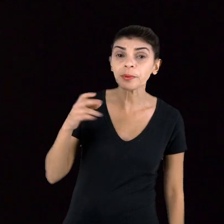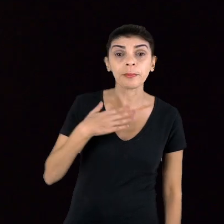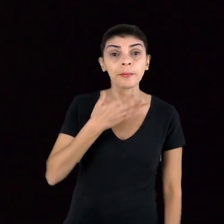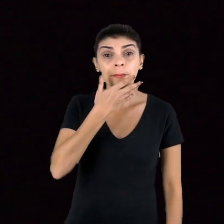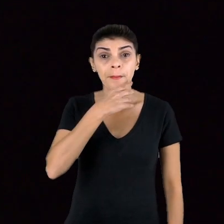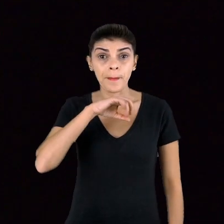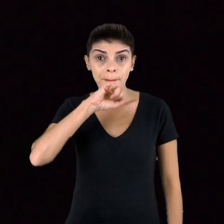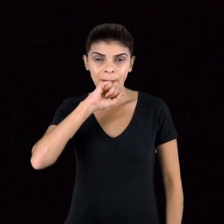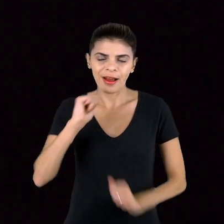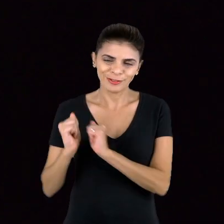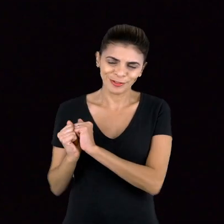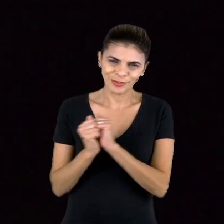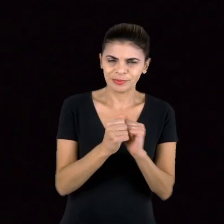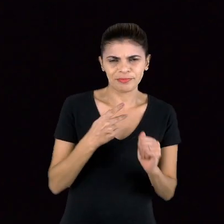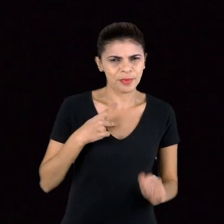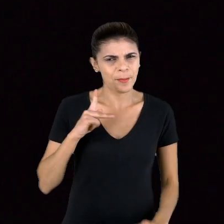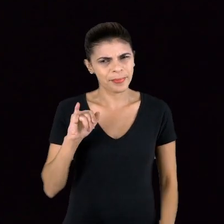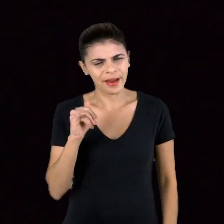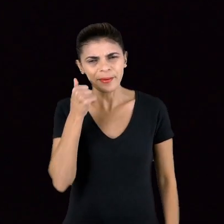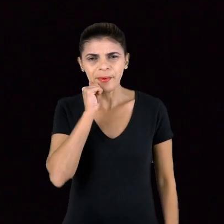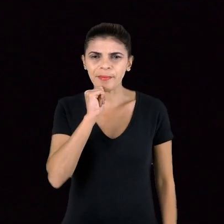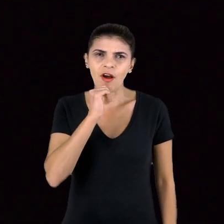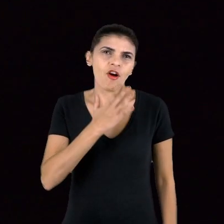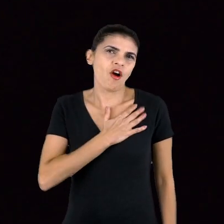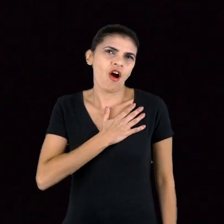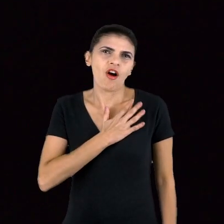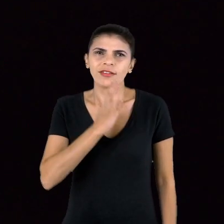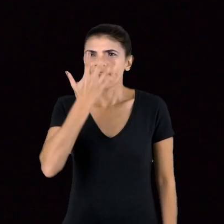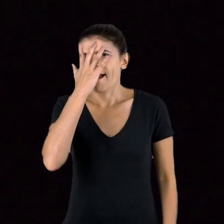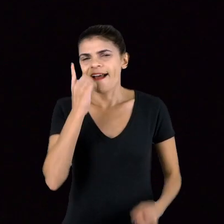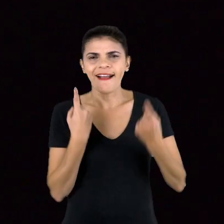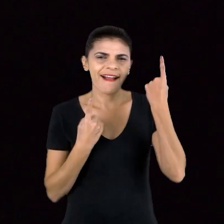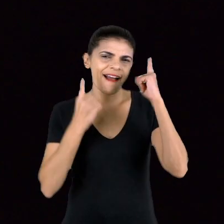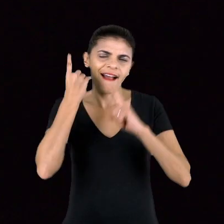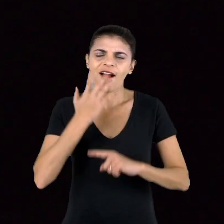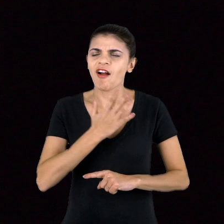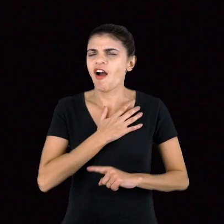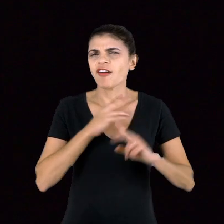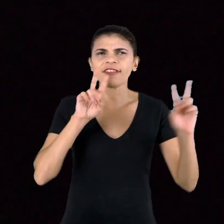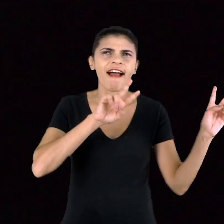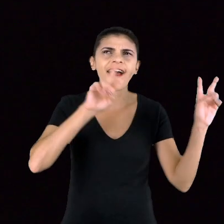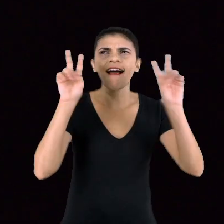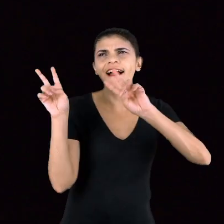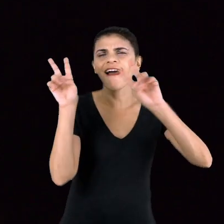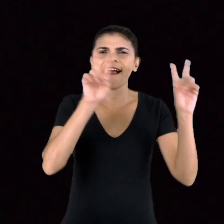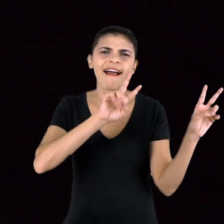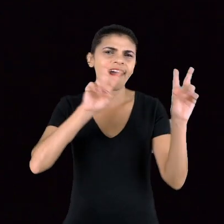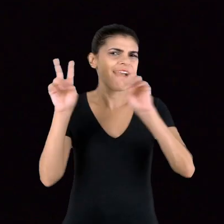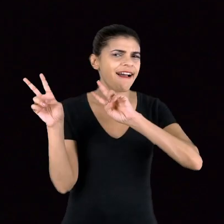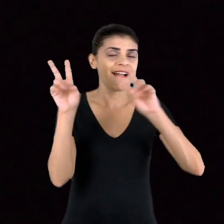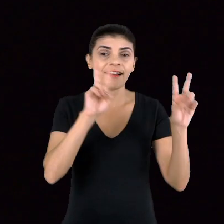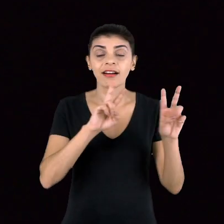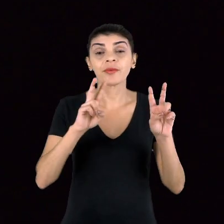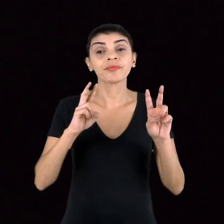Os meus pais eram carnavalescos! Eram foliões, né? Então, eles me levaram com um ano e meio, fantasiada,